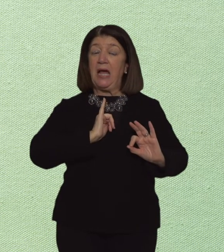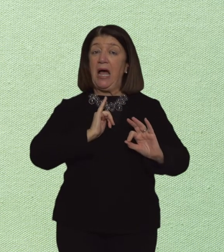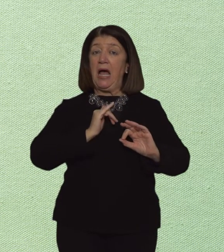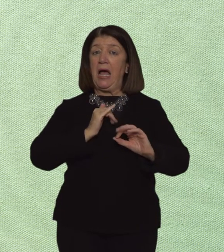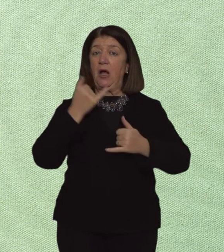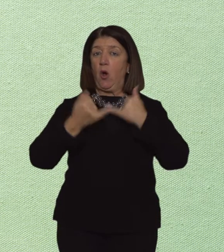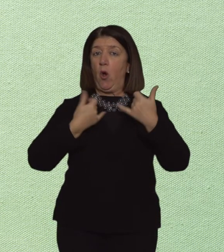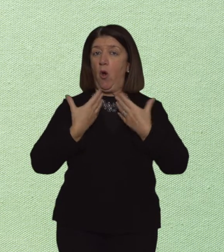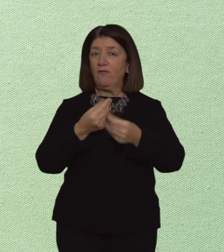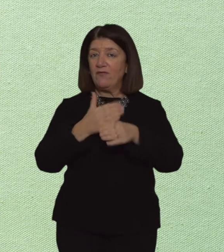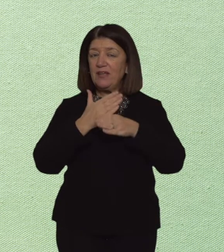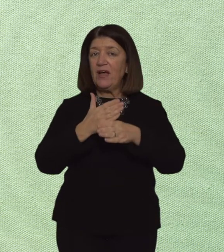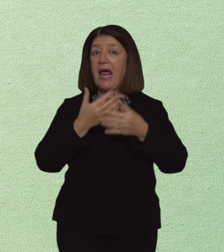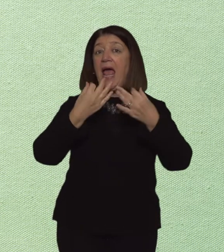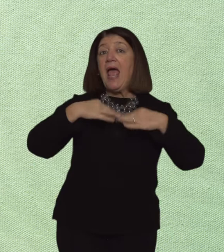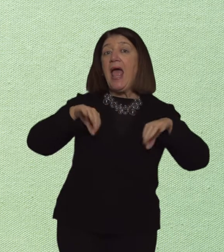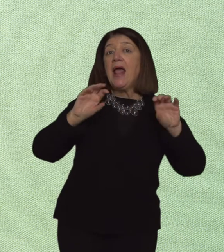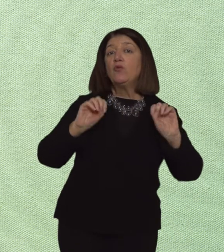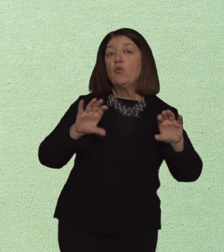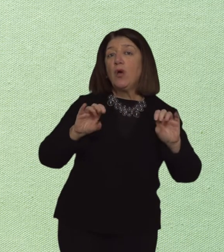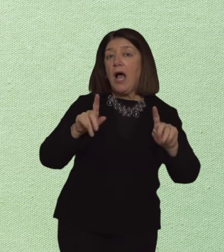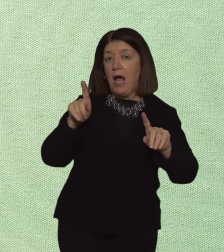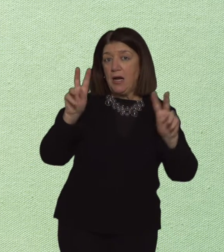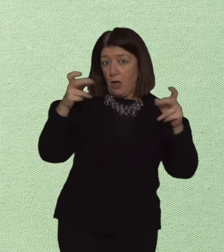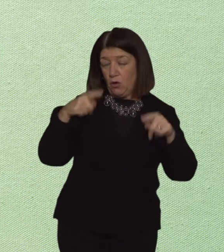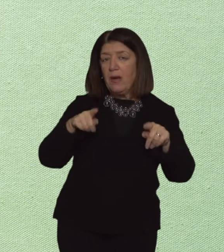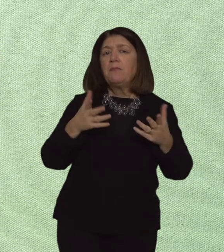sono queste metodologie utili per educare e le persone, come possiamo fare?